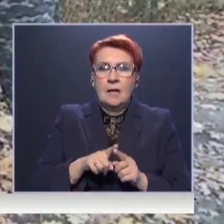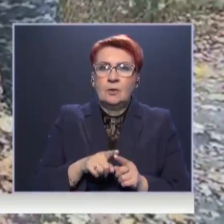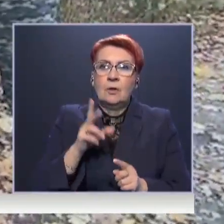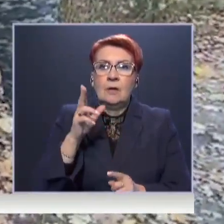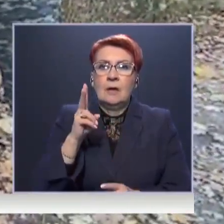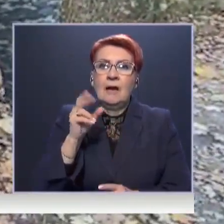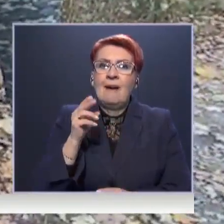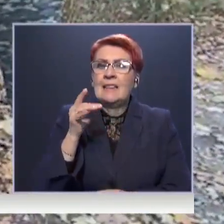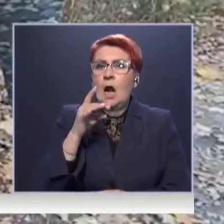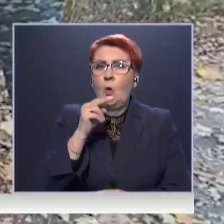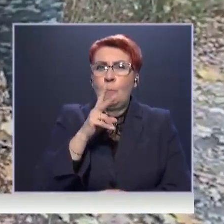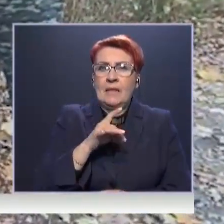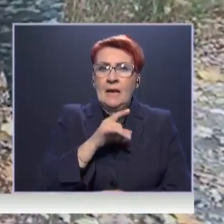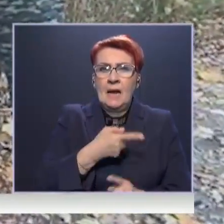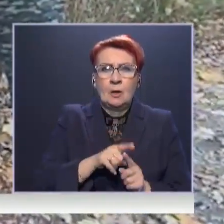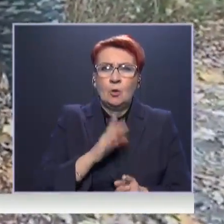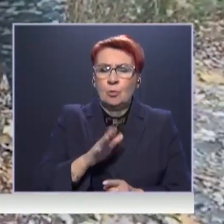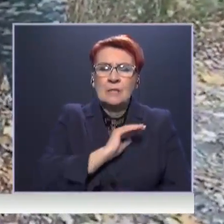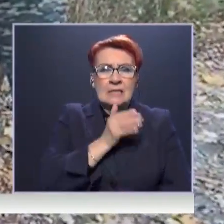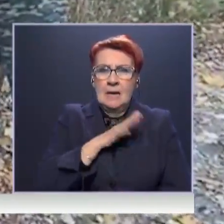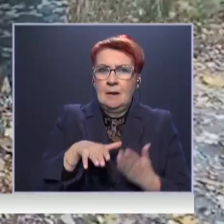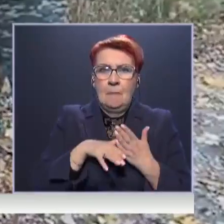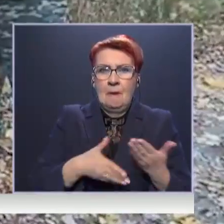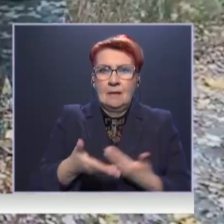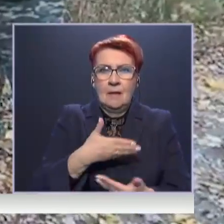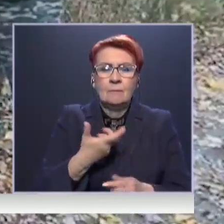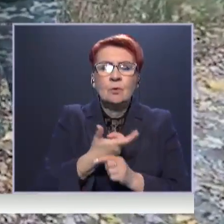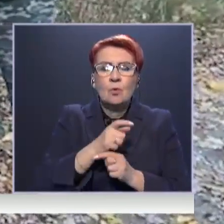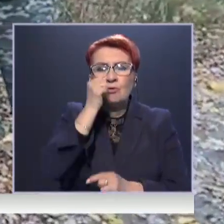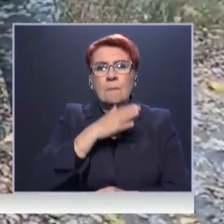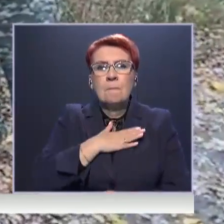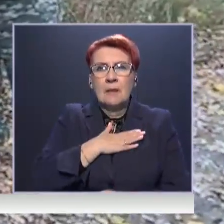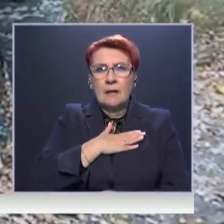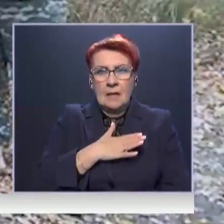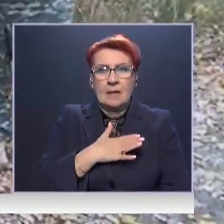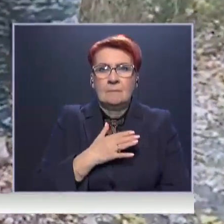сильно помогать ему очень благодарим зрители канала